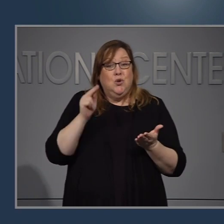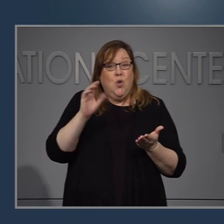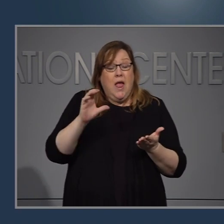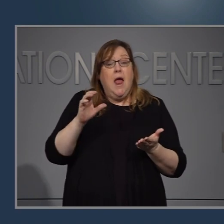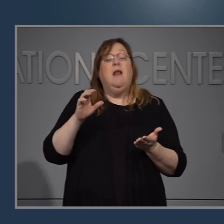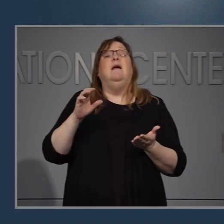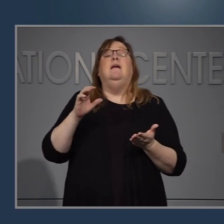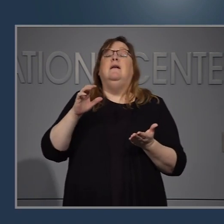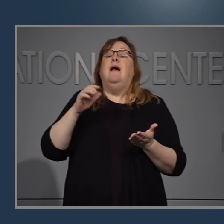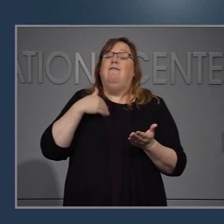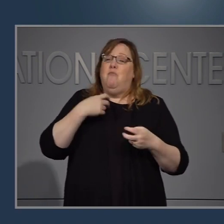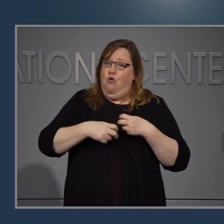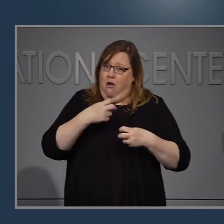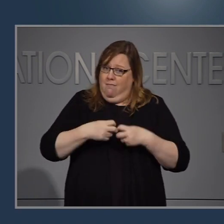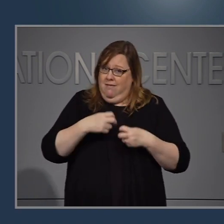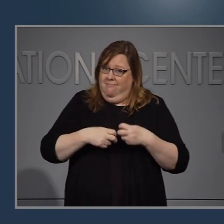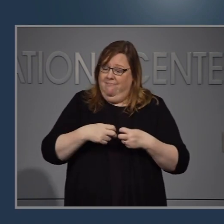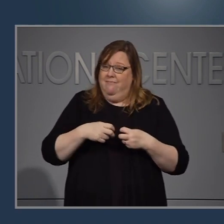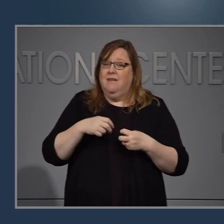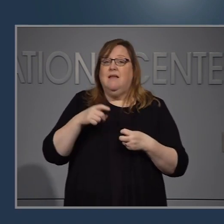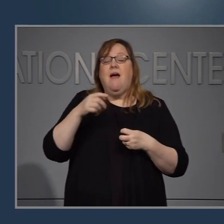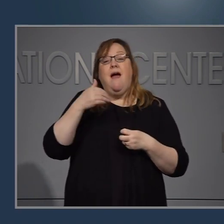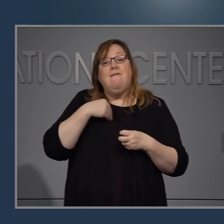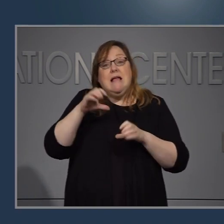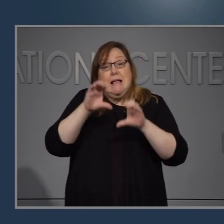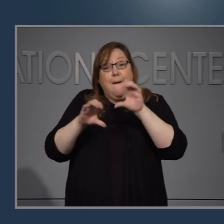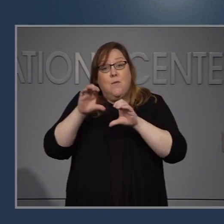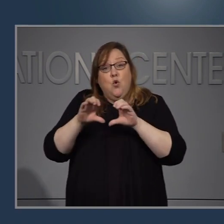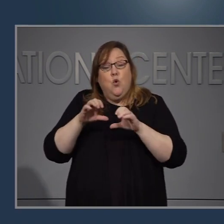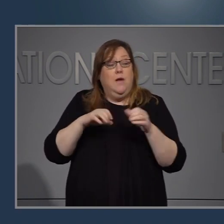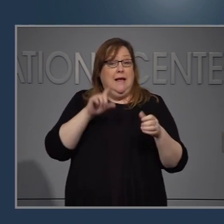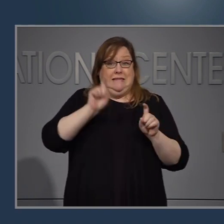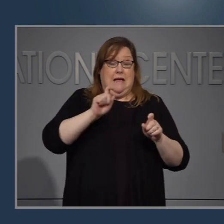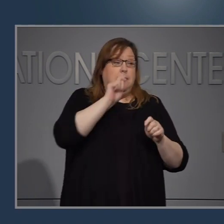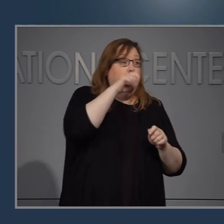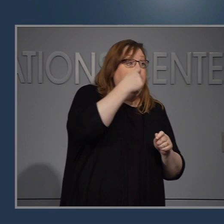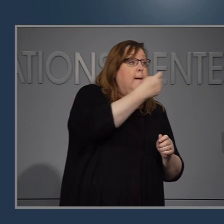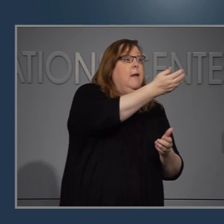importantes que se llaman reagge entes y son necesarios para procesar las pruebas